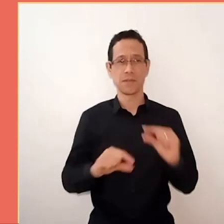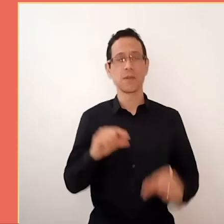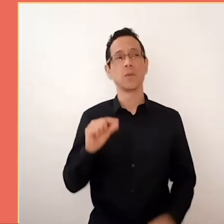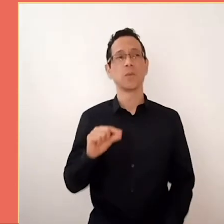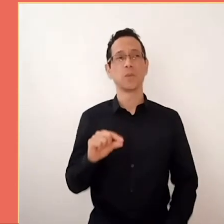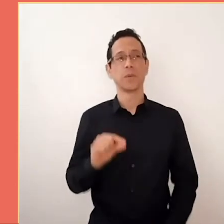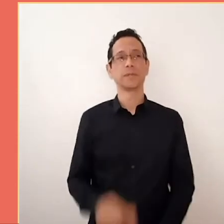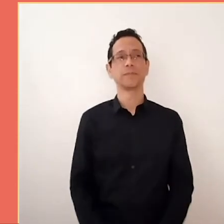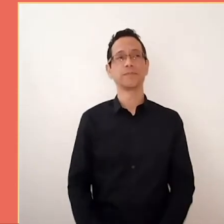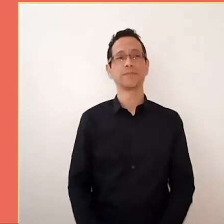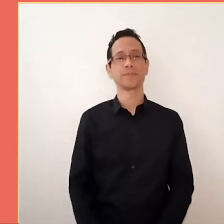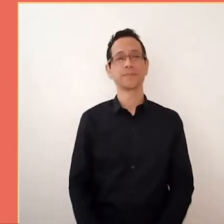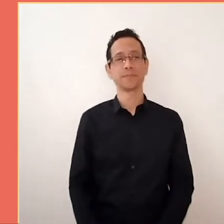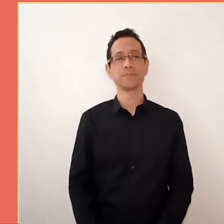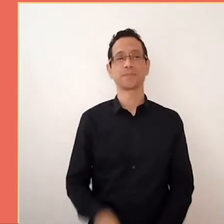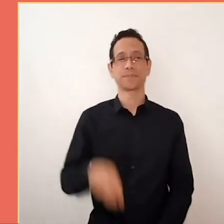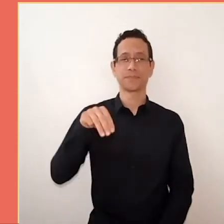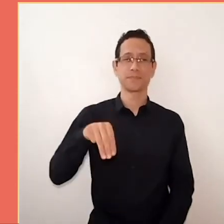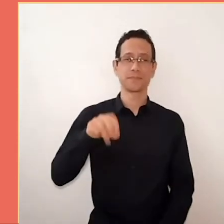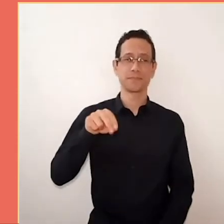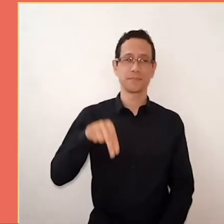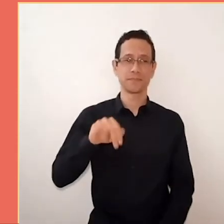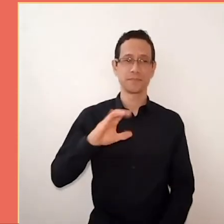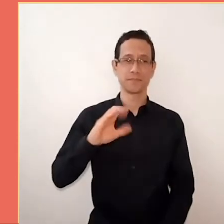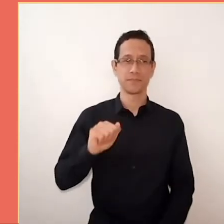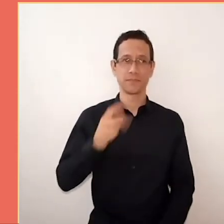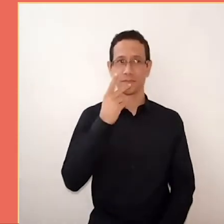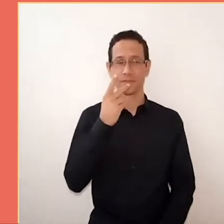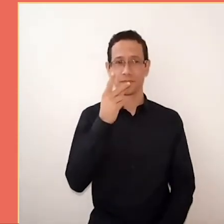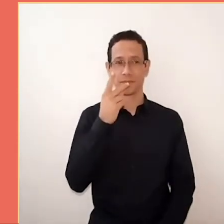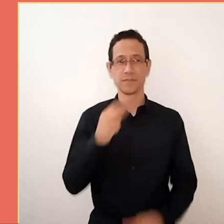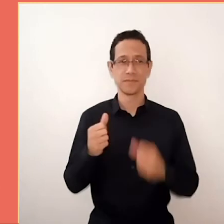a Mônica falou, a Mônica já falou, já passou por cima.